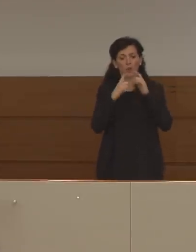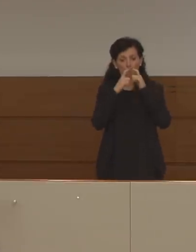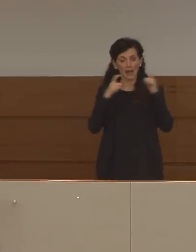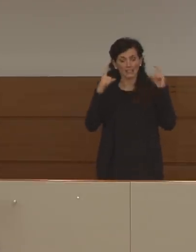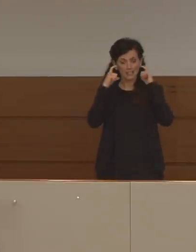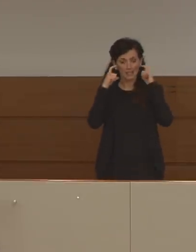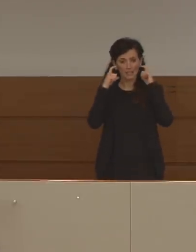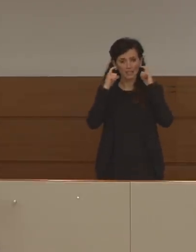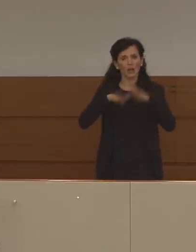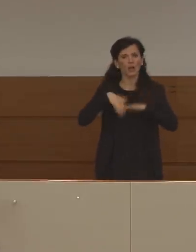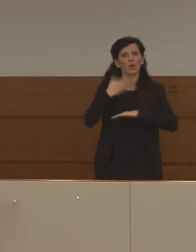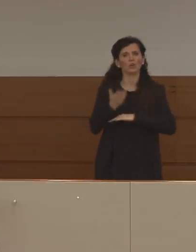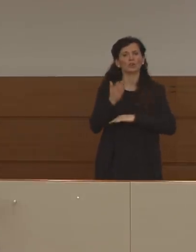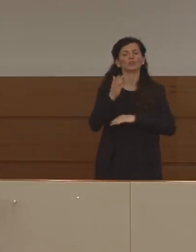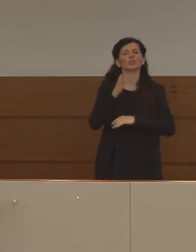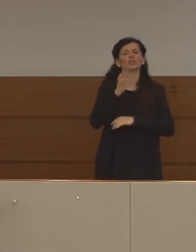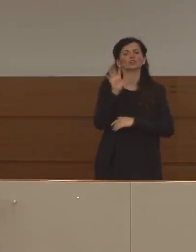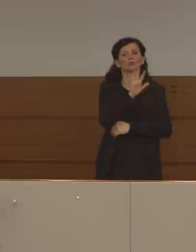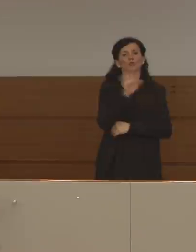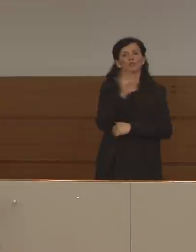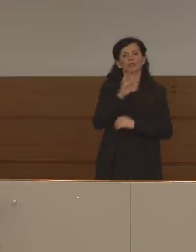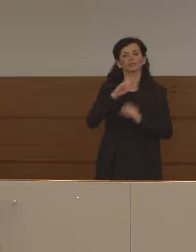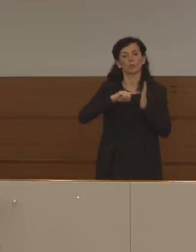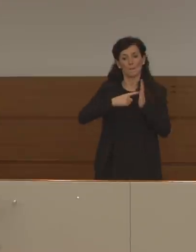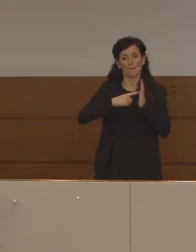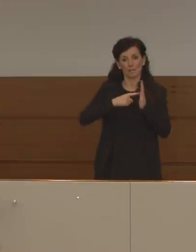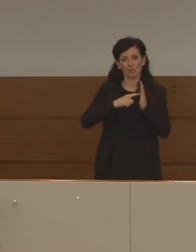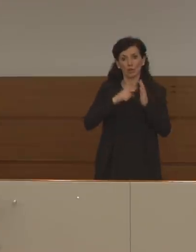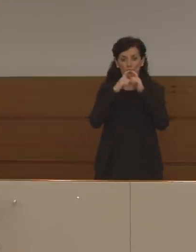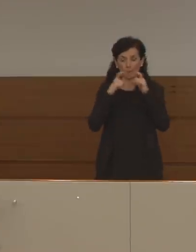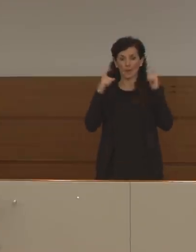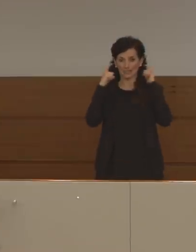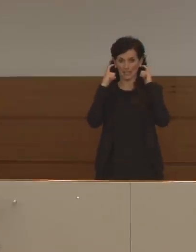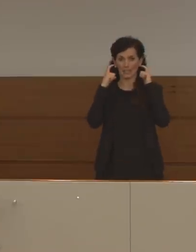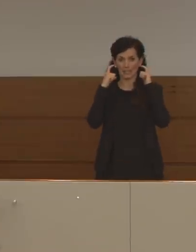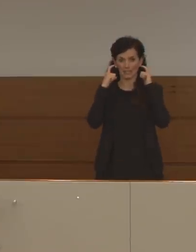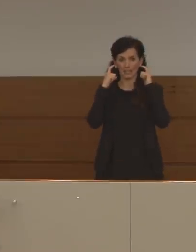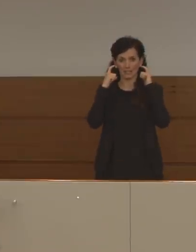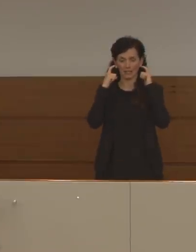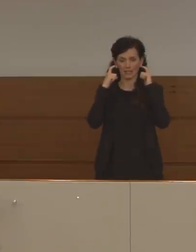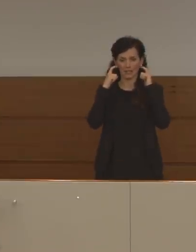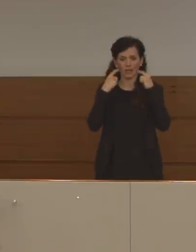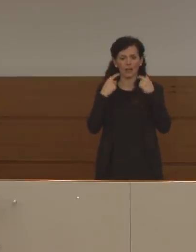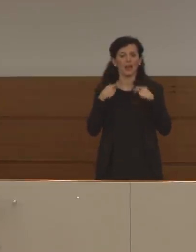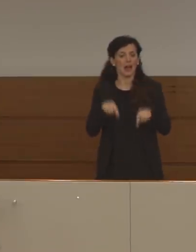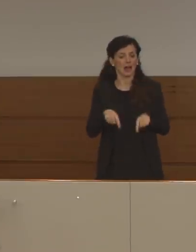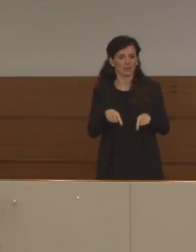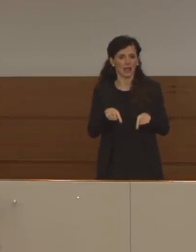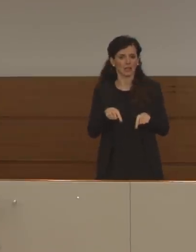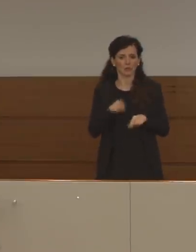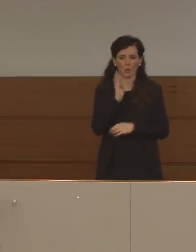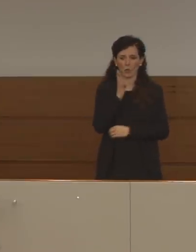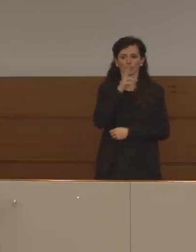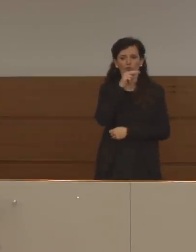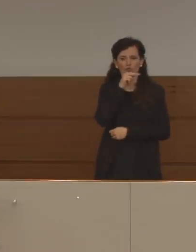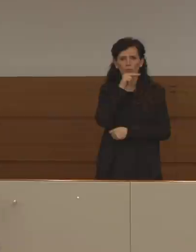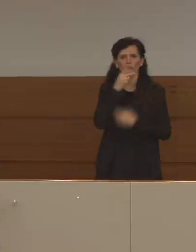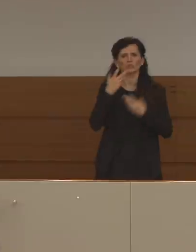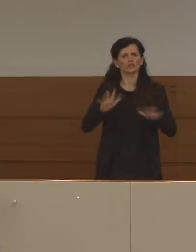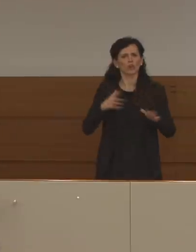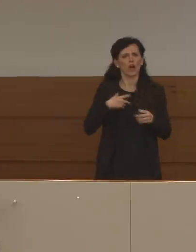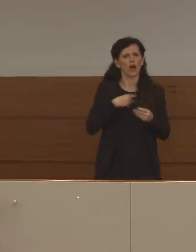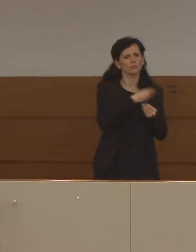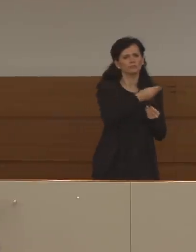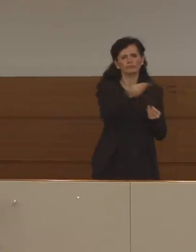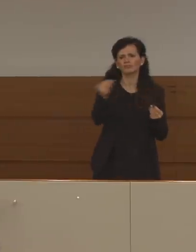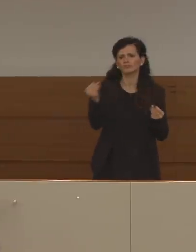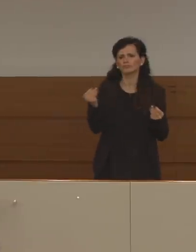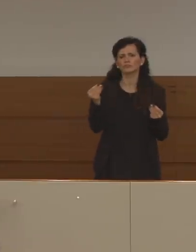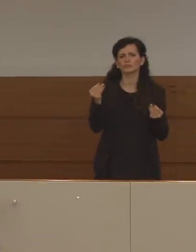55 milioni di mascherine, al momento al 14 marzo ce ne abbiamo consegnate più di